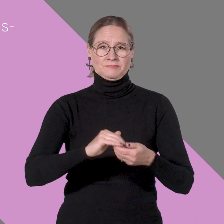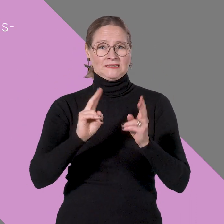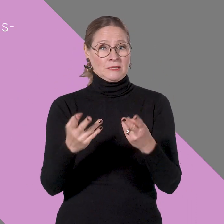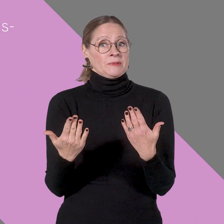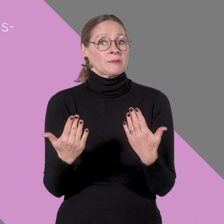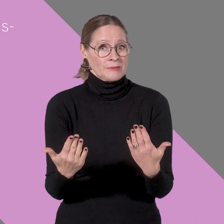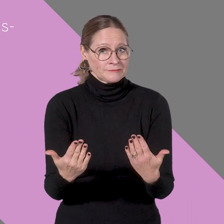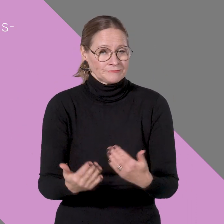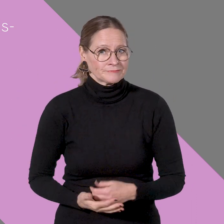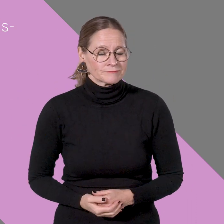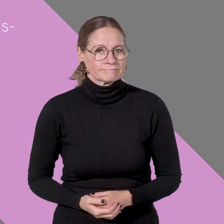kuten tälläkin hetkellä.